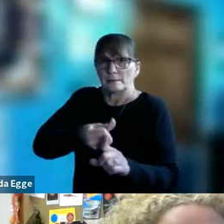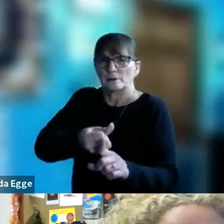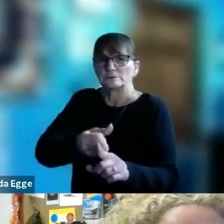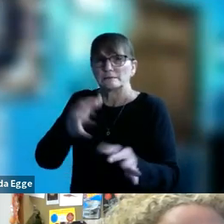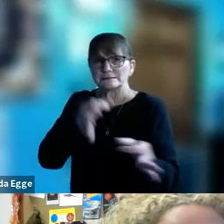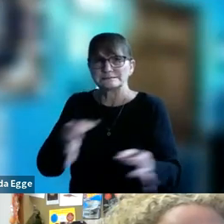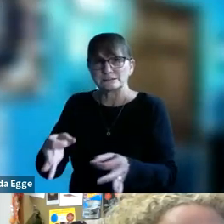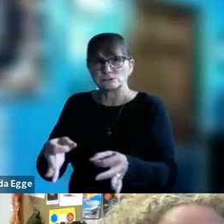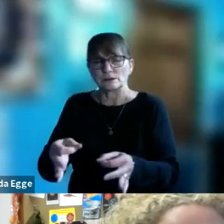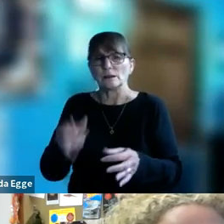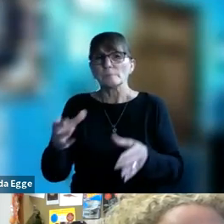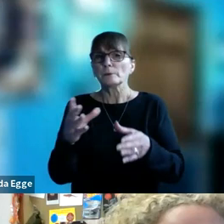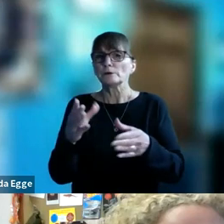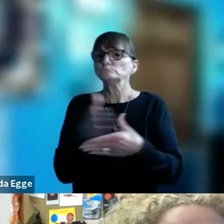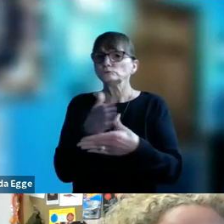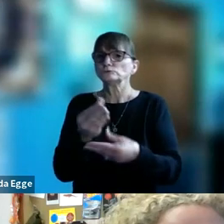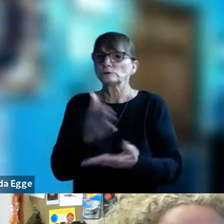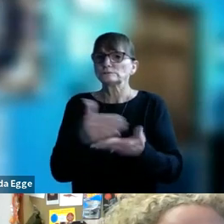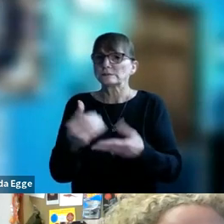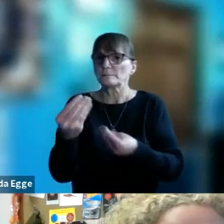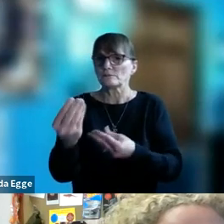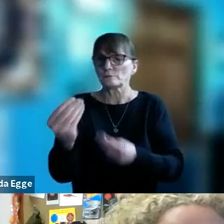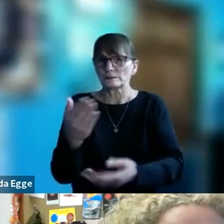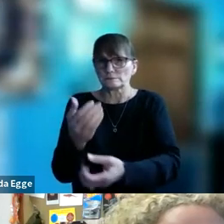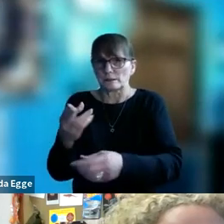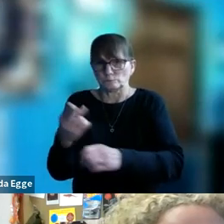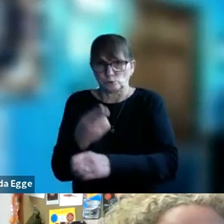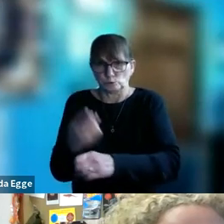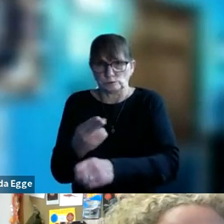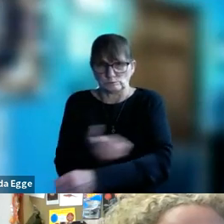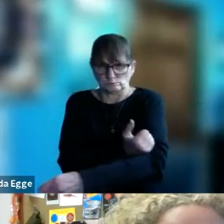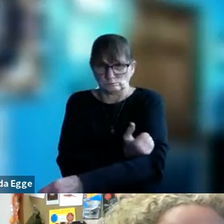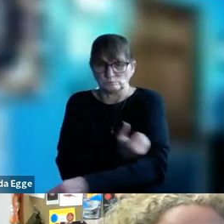Pero ustedes compartieron alguna información sobre el uso y de nuevo, Natasha y la gente del DDS